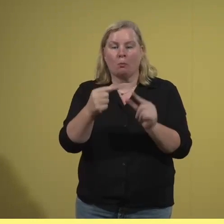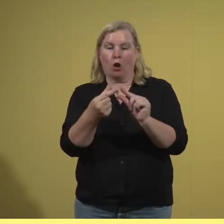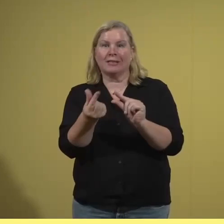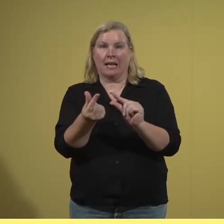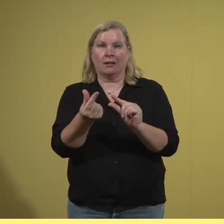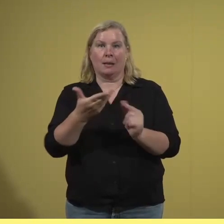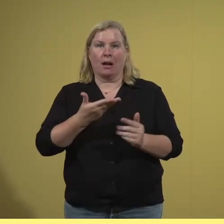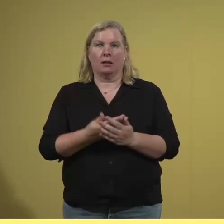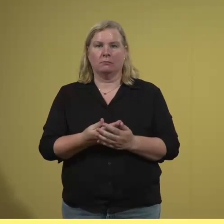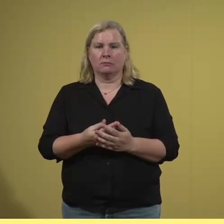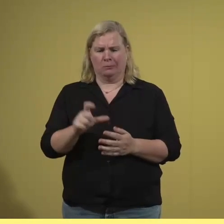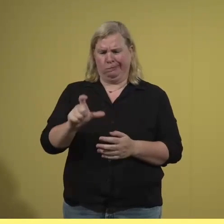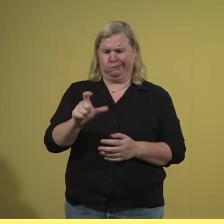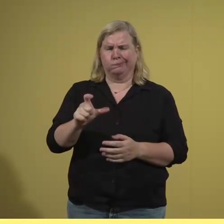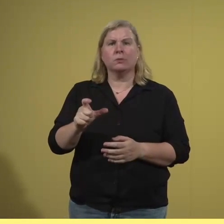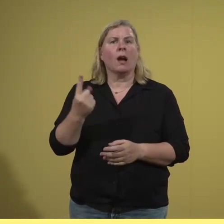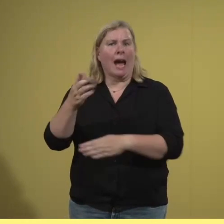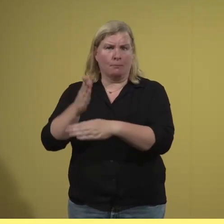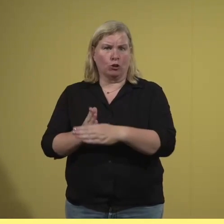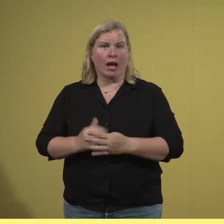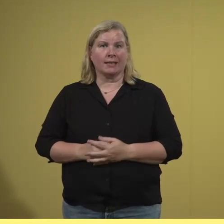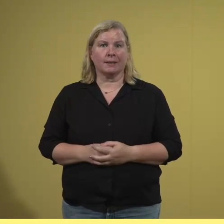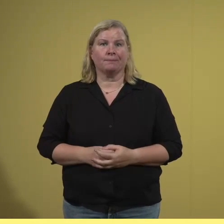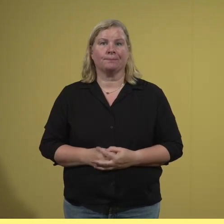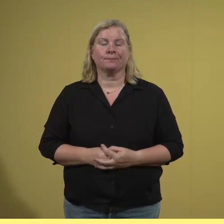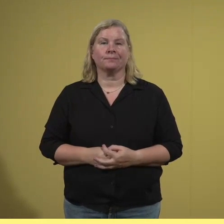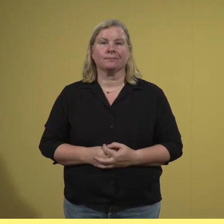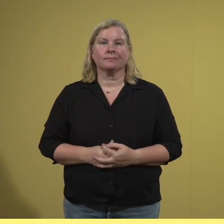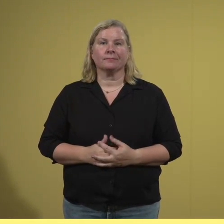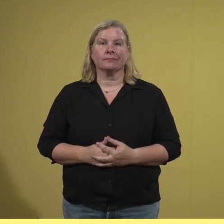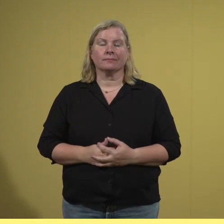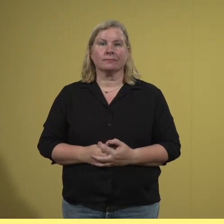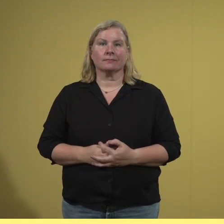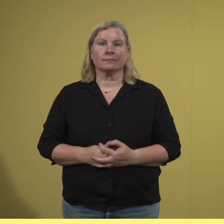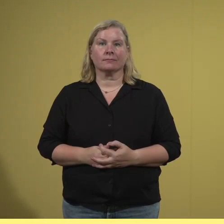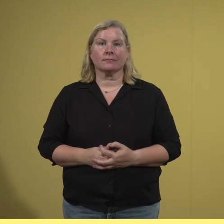die sind nämlich sehr groß- mal durchschneiden bitte. Gerne. So?